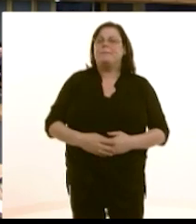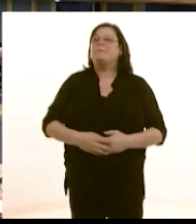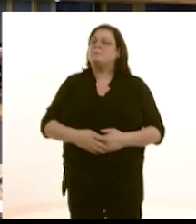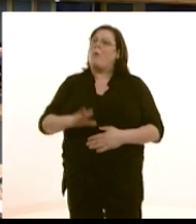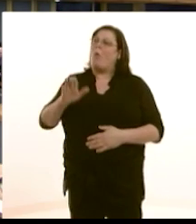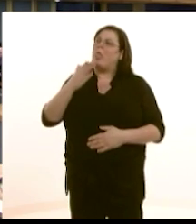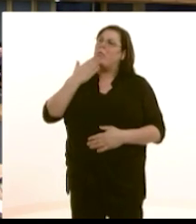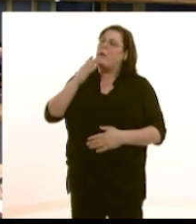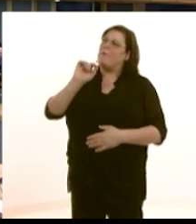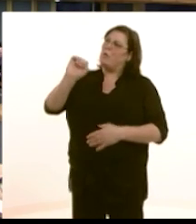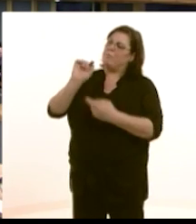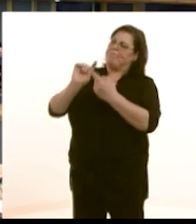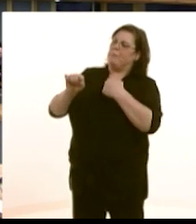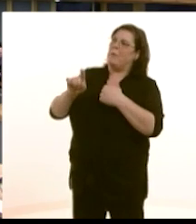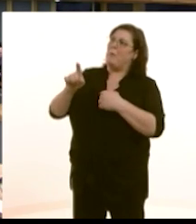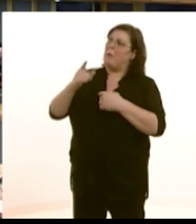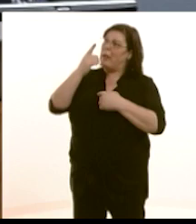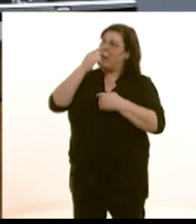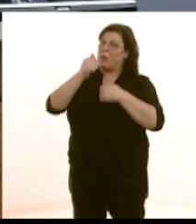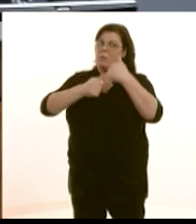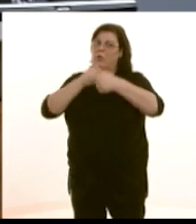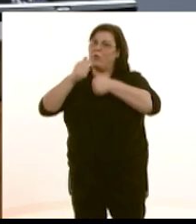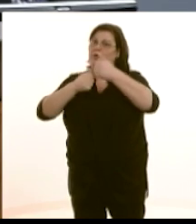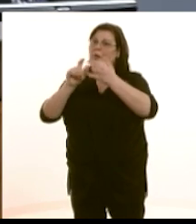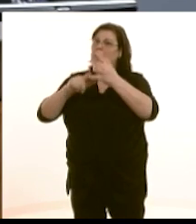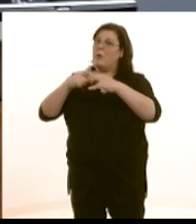But will you join me in congratulating the UK Government on its introduction of a triple